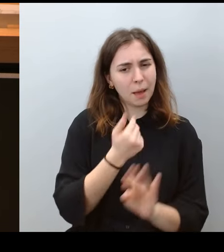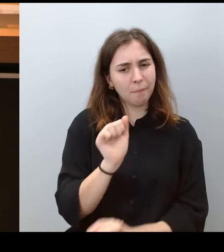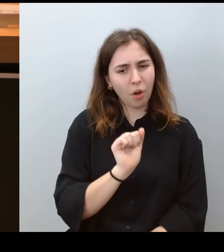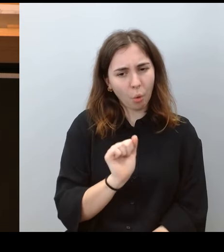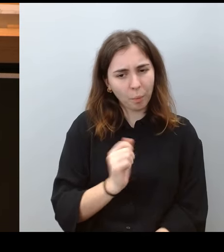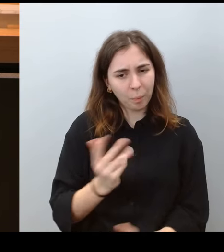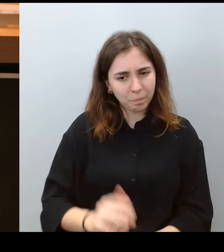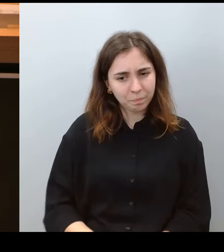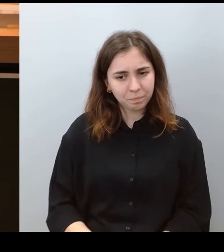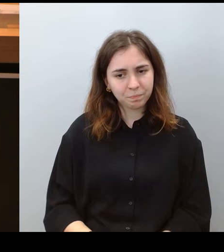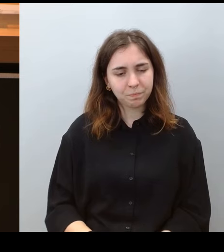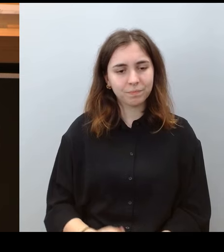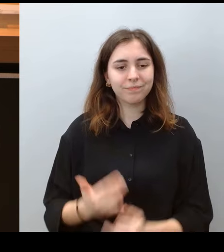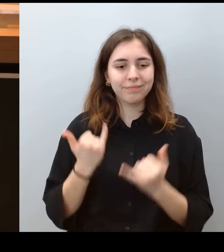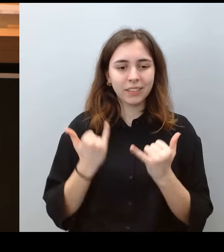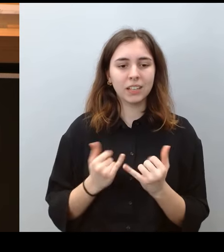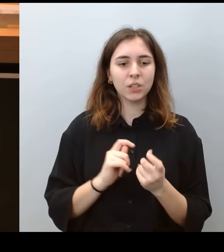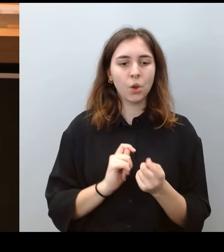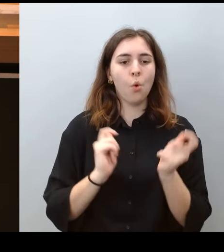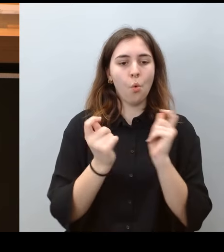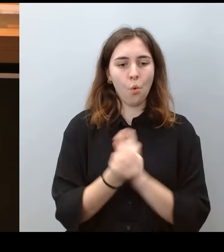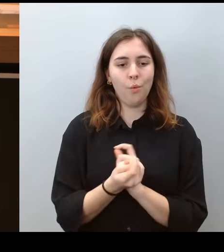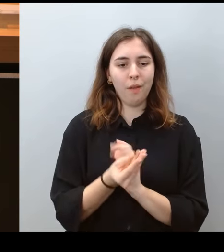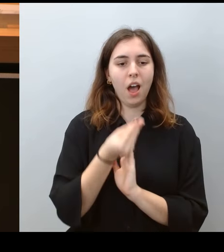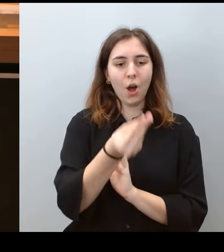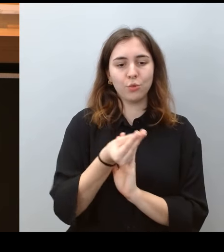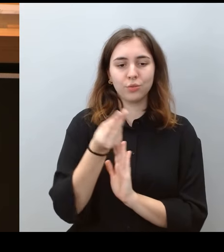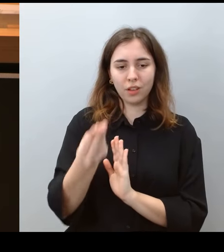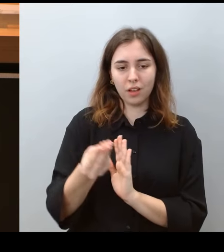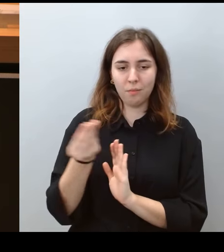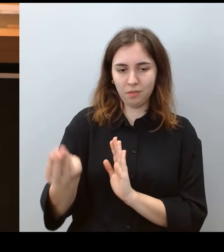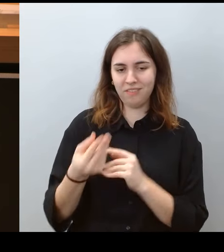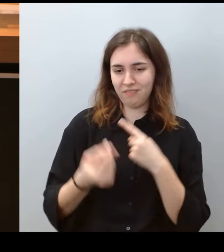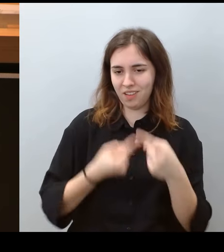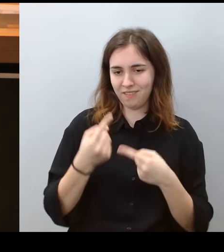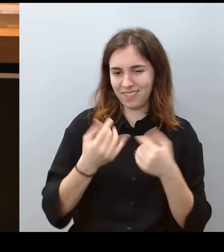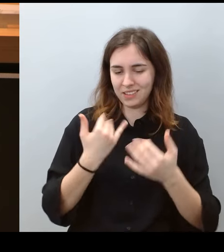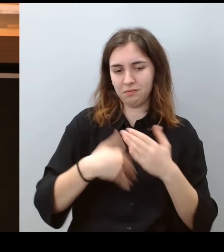dass das automatisierte Ausgabeverfahren zum wesentlichen Vorhaben ben des